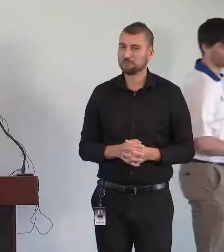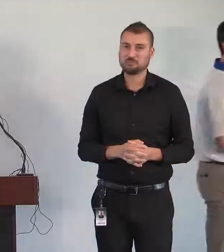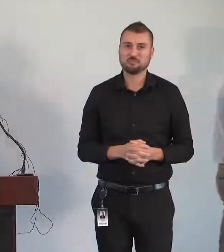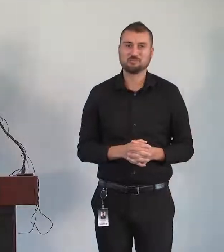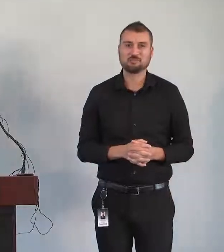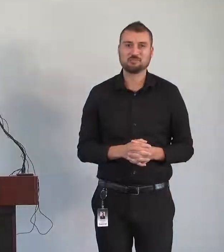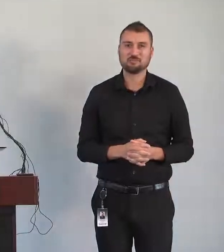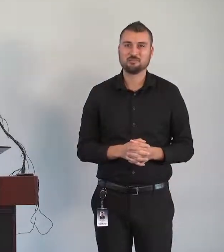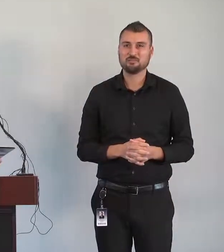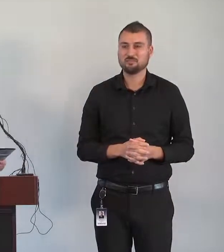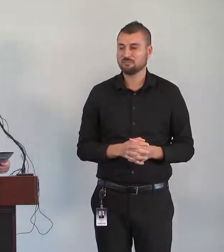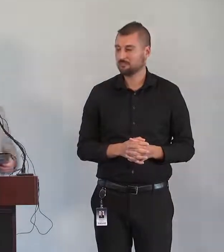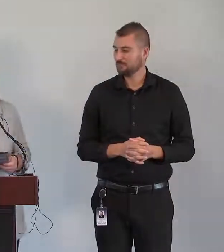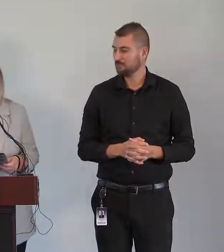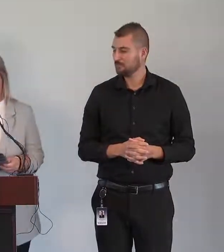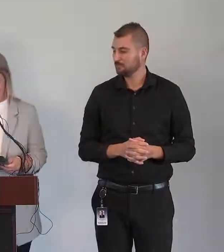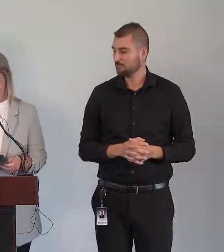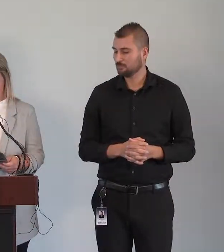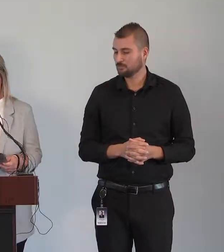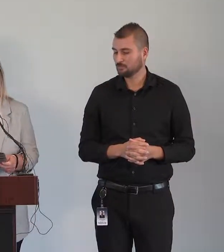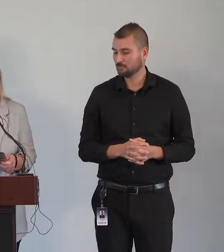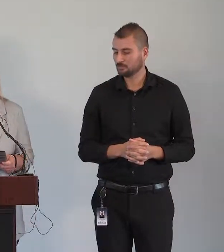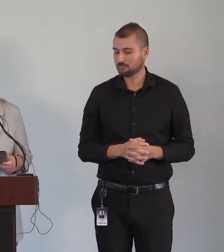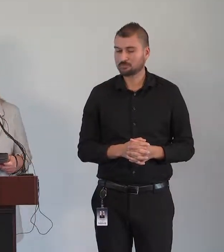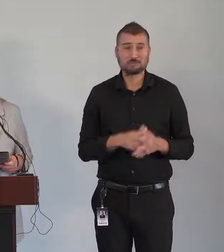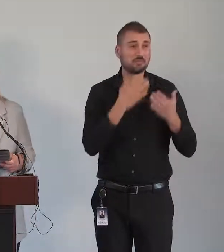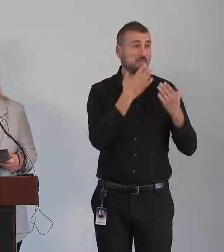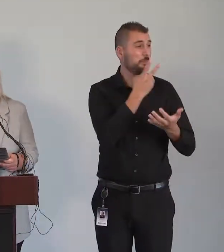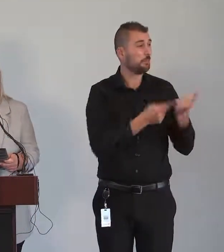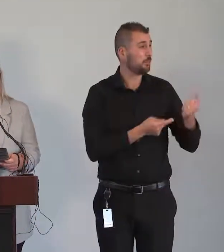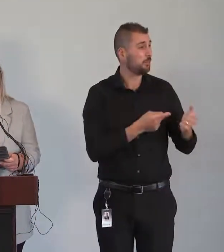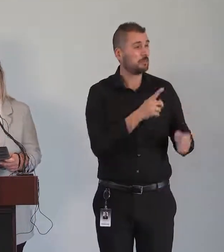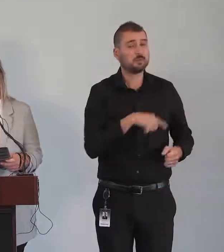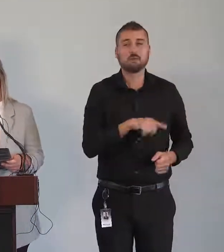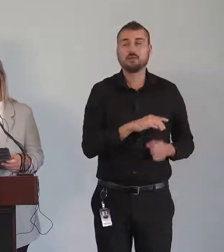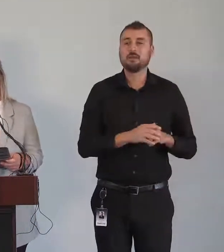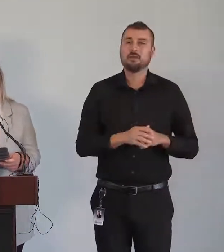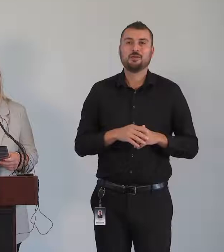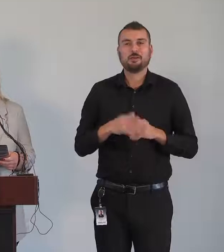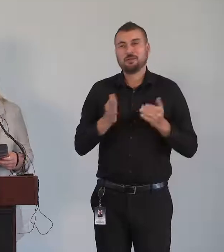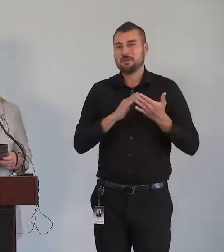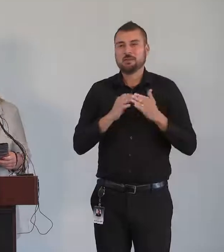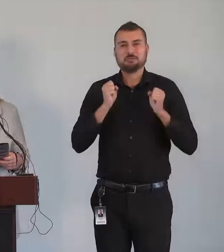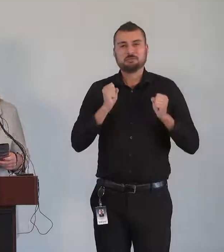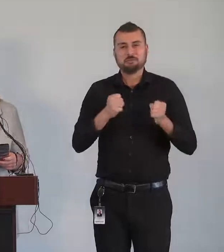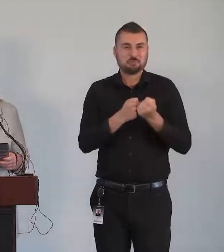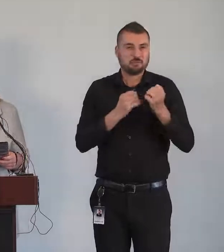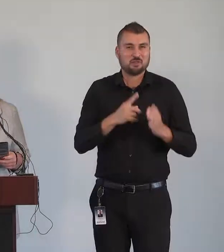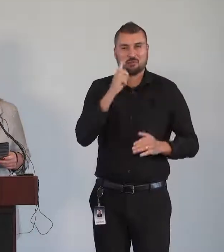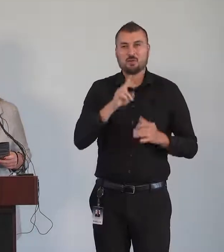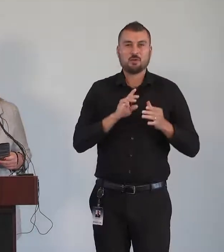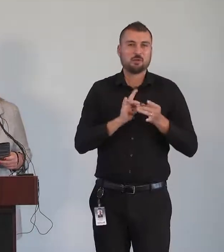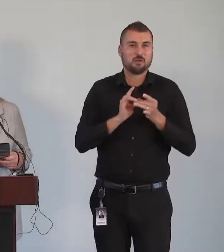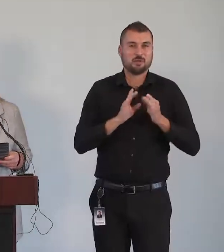sí, gracias a ambos, la ciudad es un gran partidario de United Way y, si